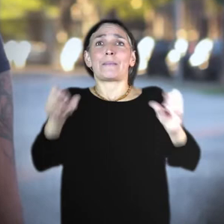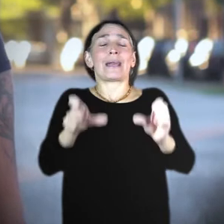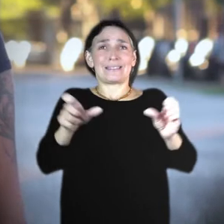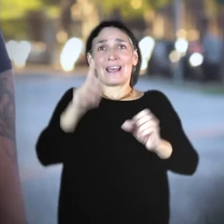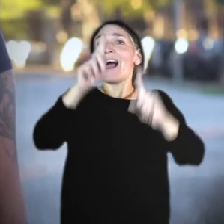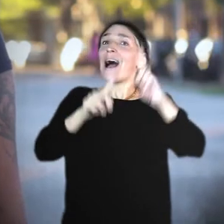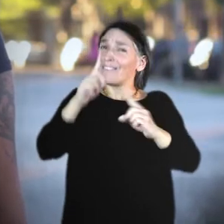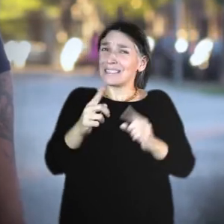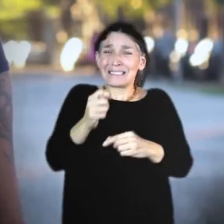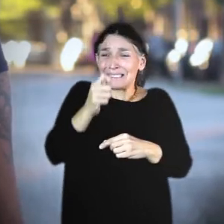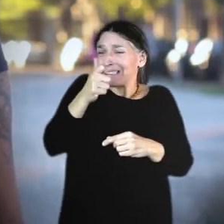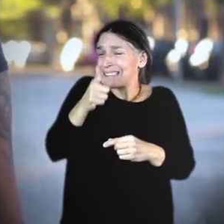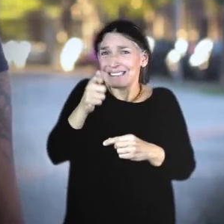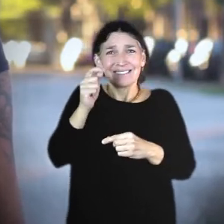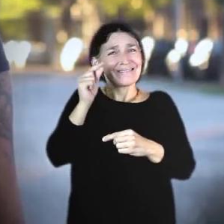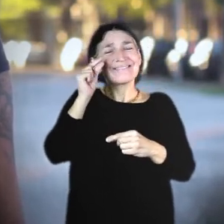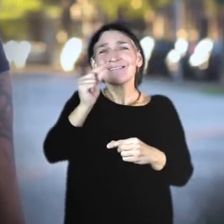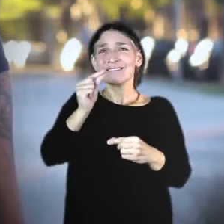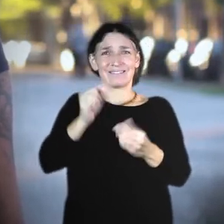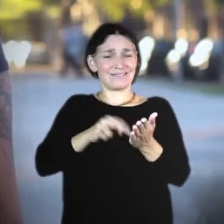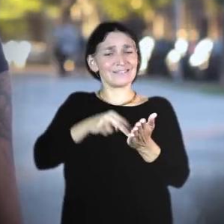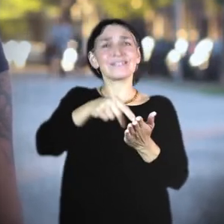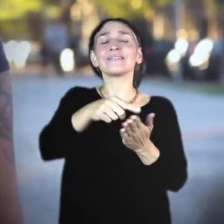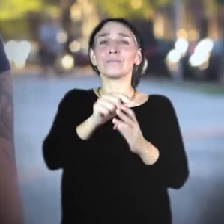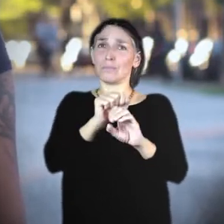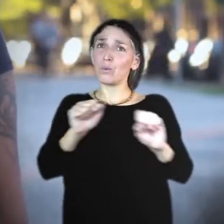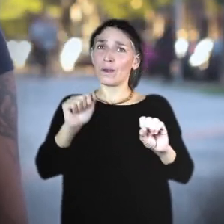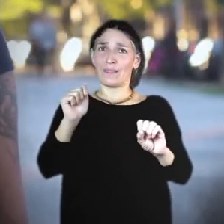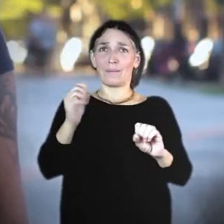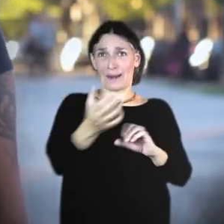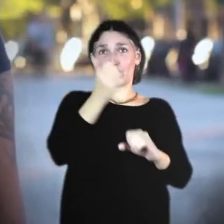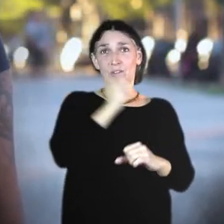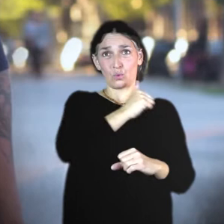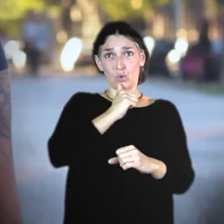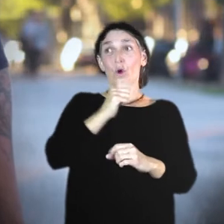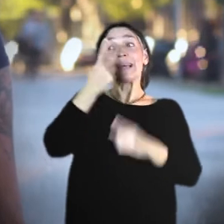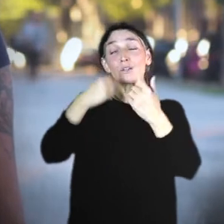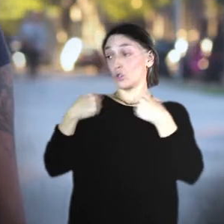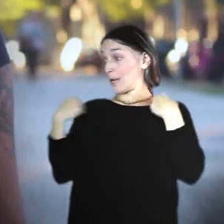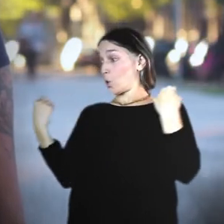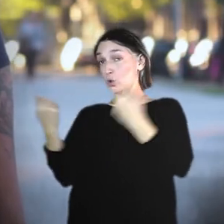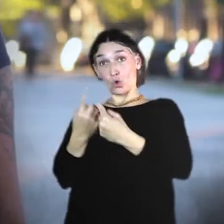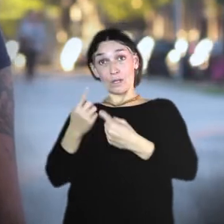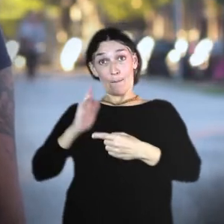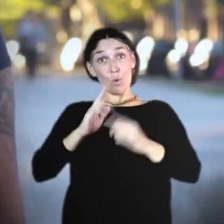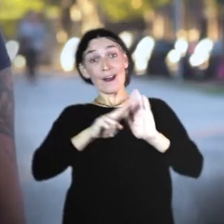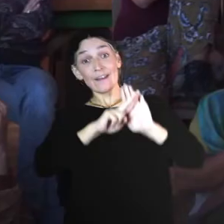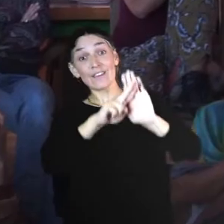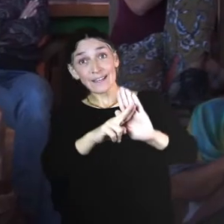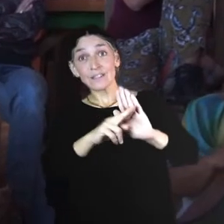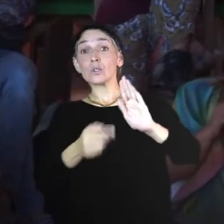dar cuenta de que manera avanzar, aunque sea con pequeños pasos.